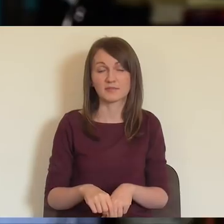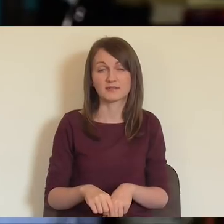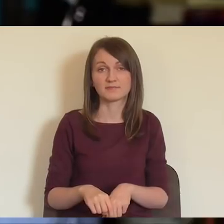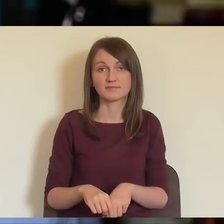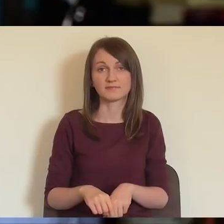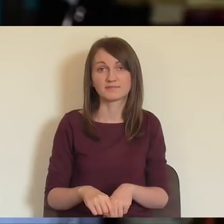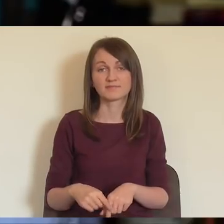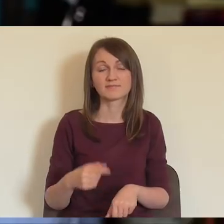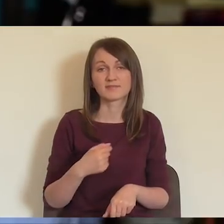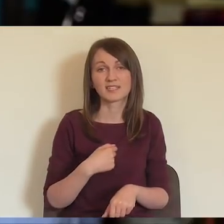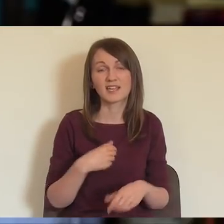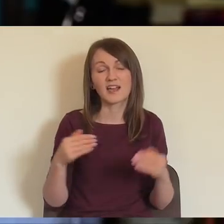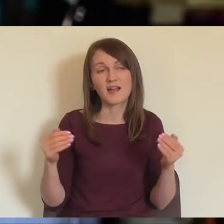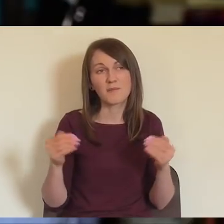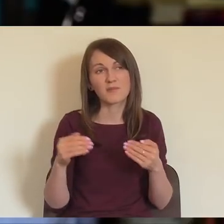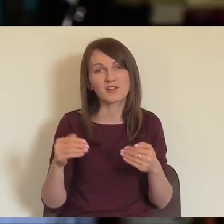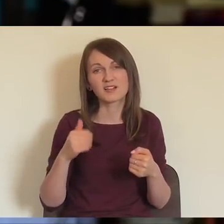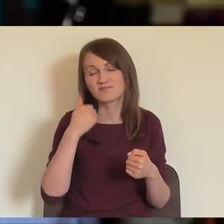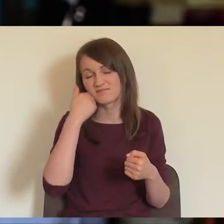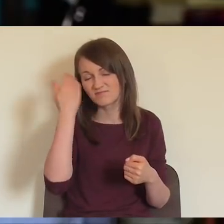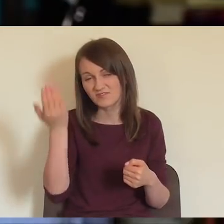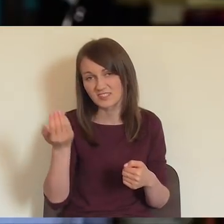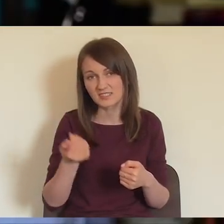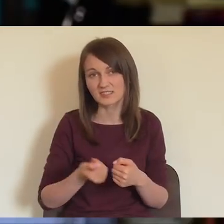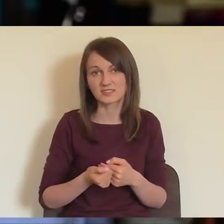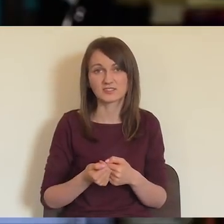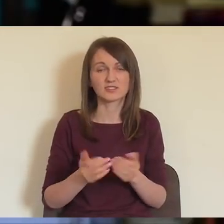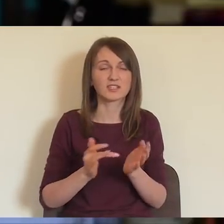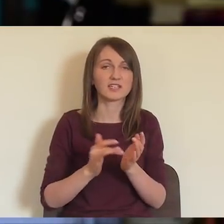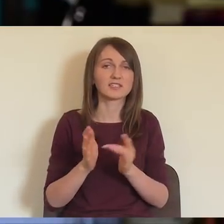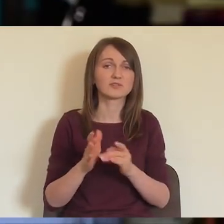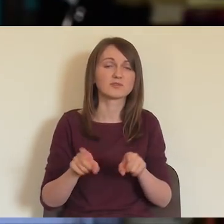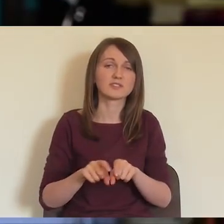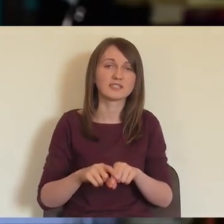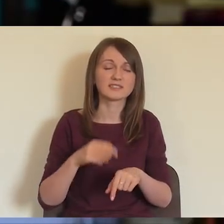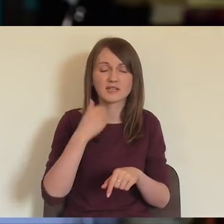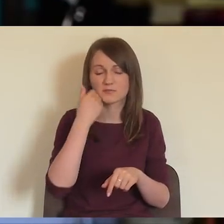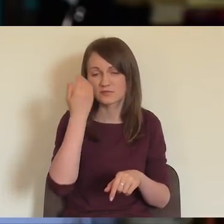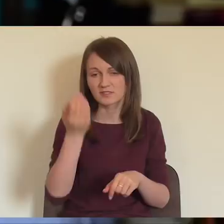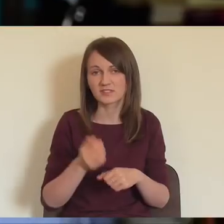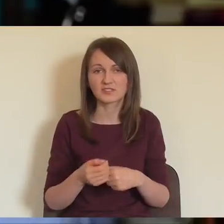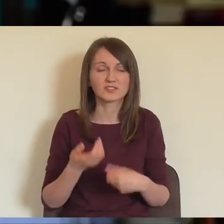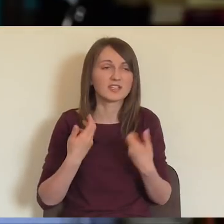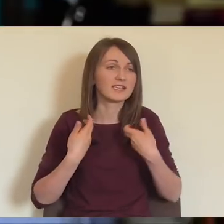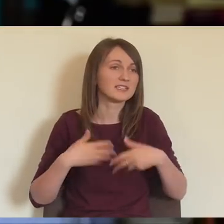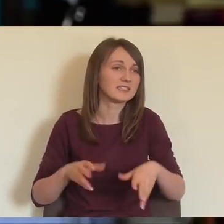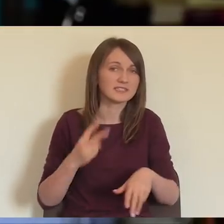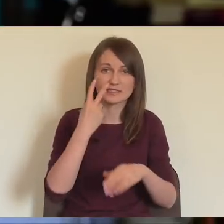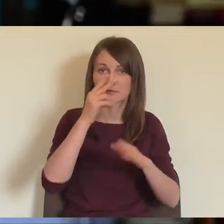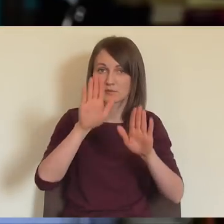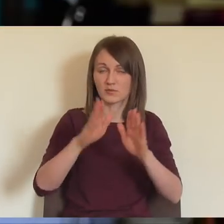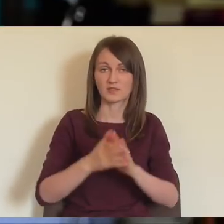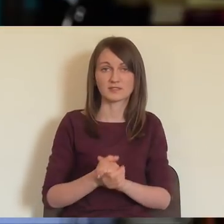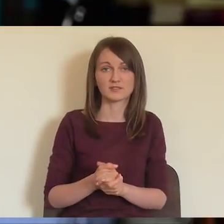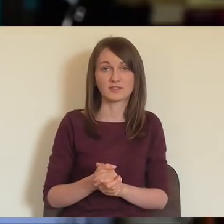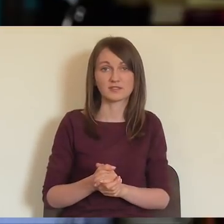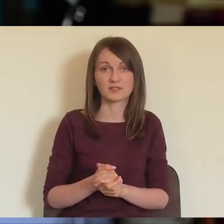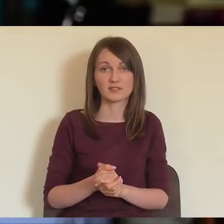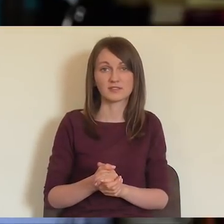Ja się mogę wstydzić moich ran - Jezus pewnie też się wstydził, bo na tym rany polegają, że nie chcemy ich pokazywać,